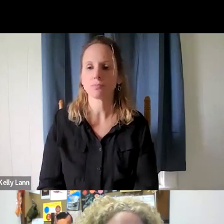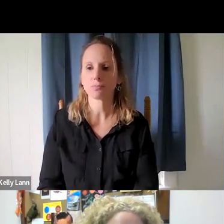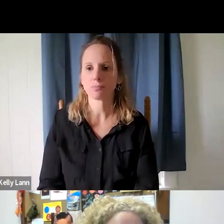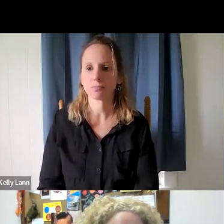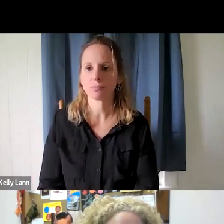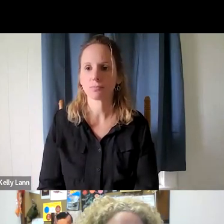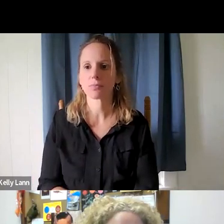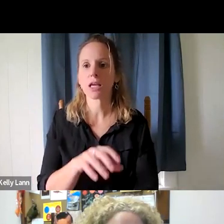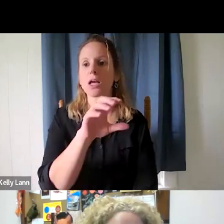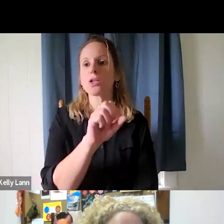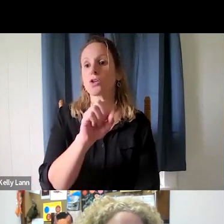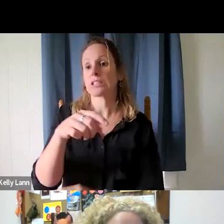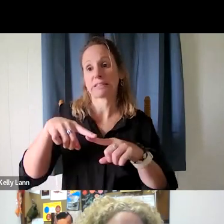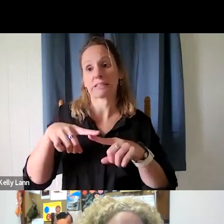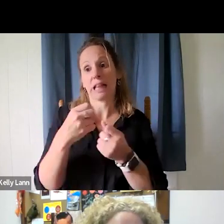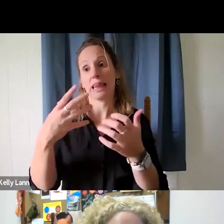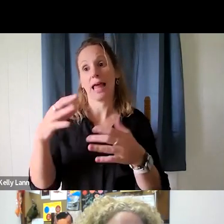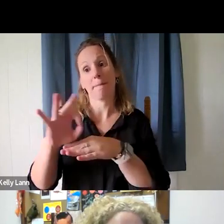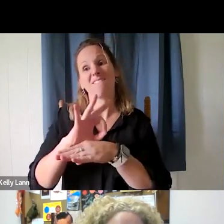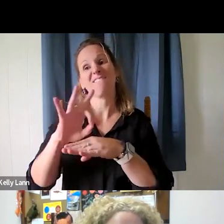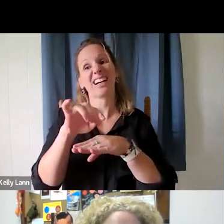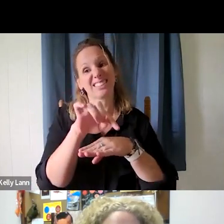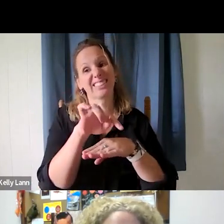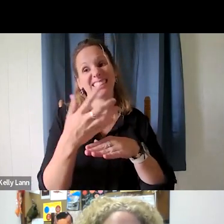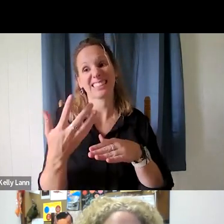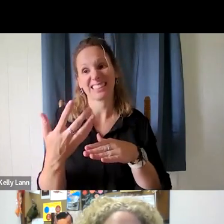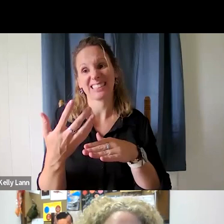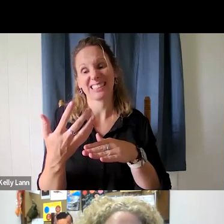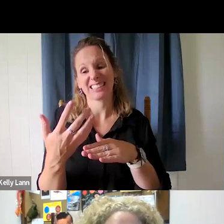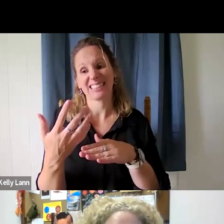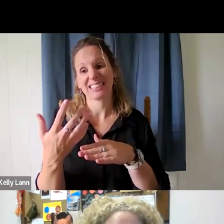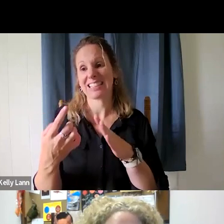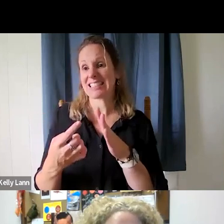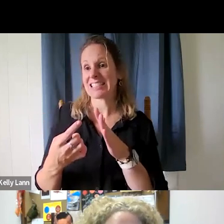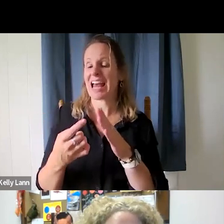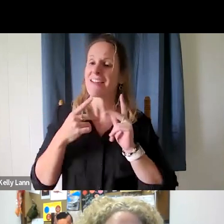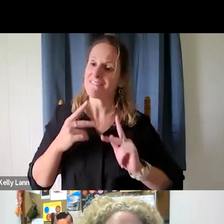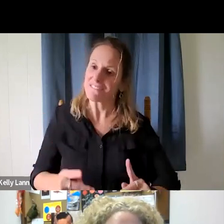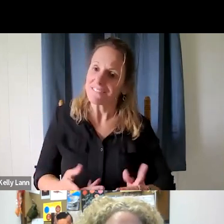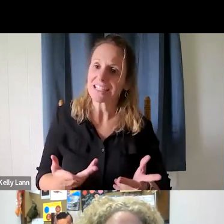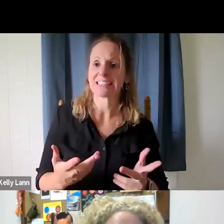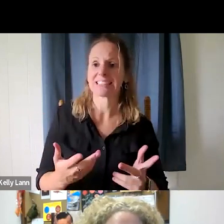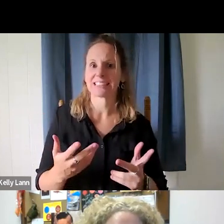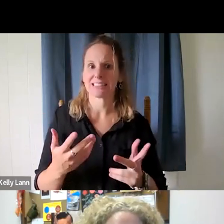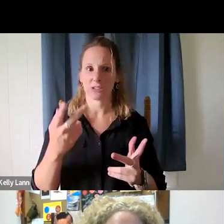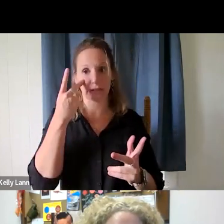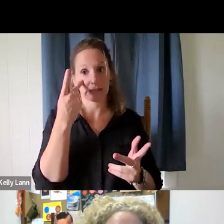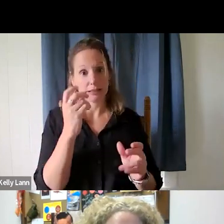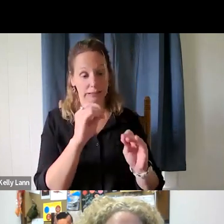La seguridad social se basa mucho en el funcionamiento y hay algunas cosas en los impedimentos físicos que están un poco más definidas, ¿cierto?